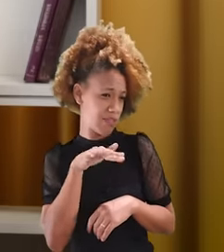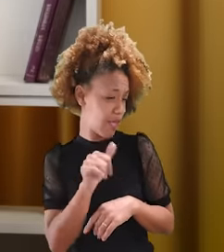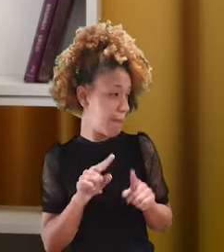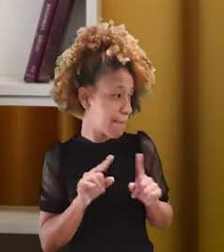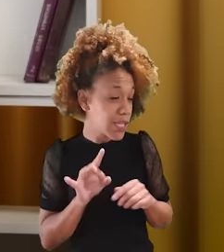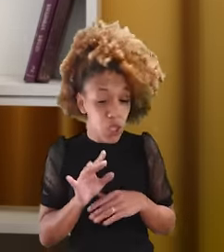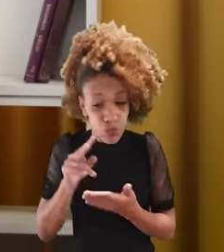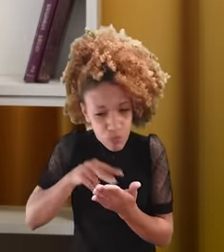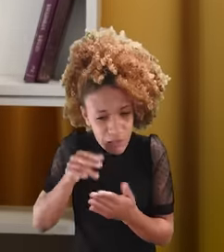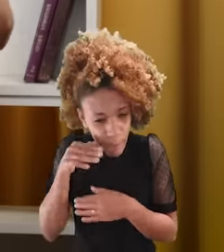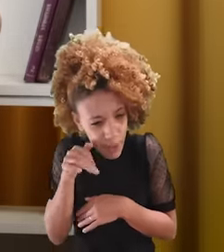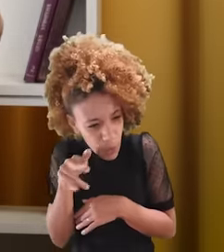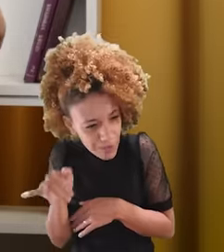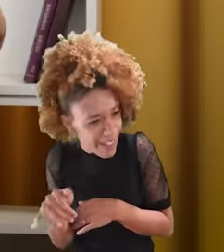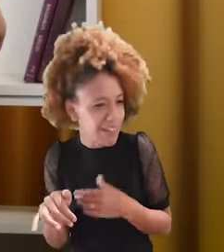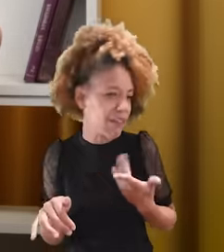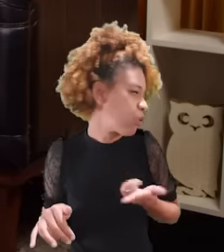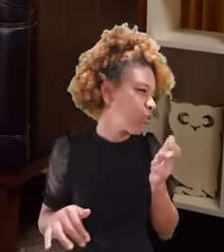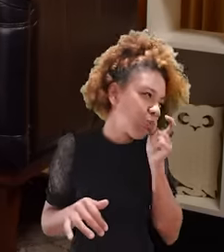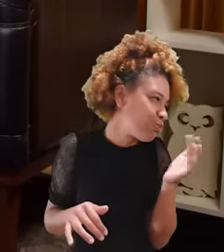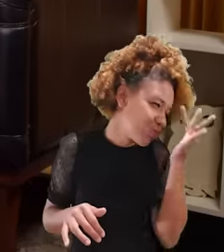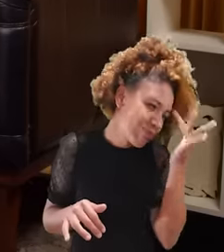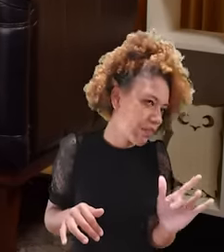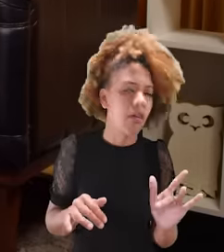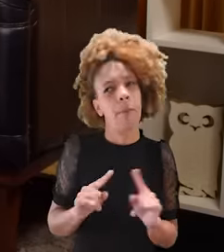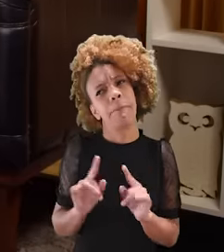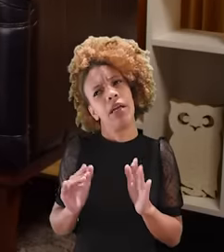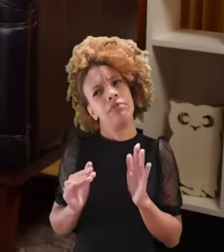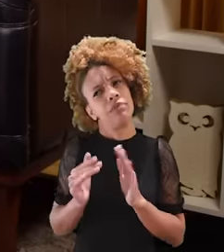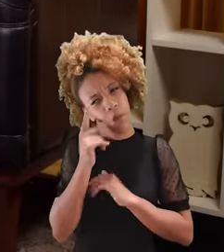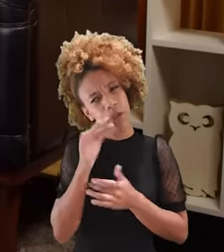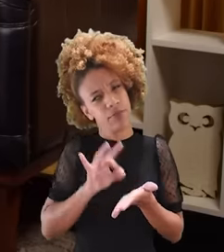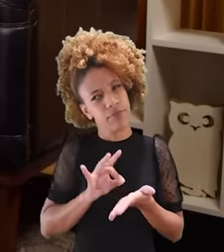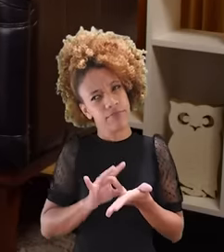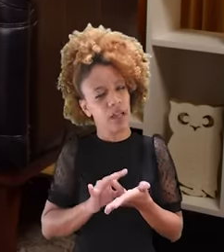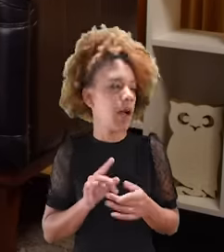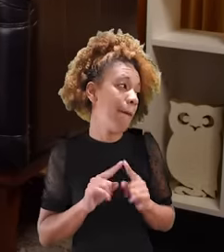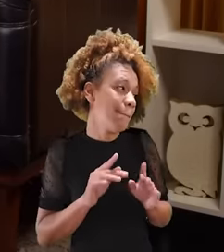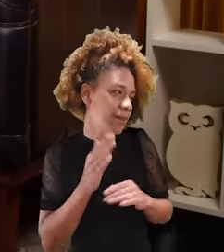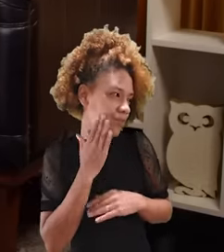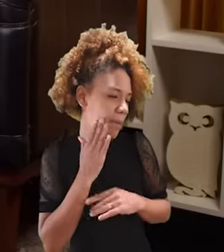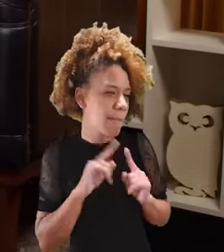entender macunaima eu não vou entender o teatro inteiro mas eu acho que é um pouco verdade isso que tá falando saca tipo eu acho que é um pouco verdade e aí você começa a ver teatro quando você